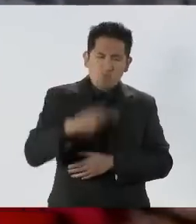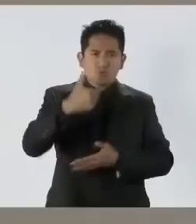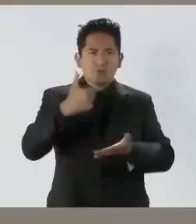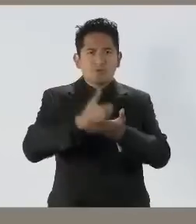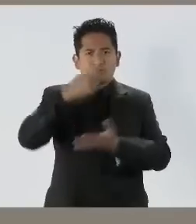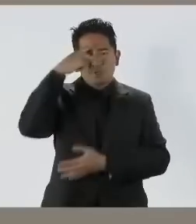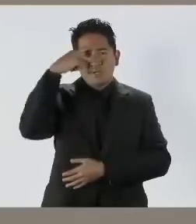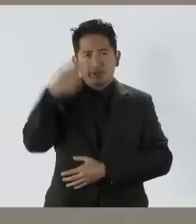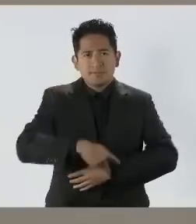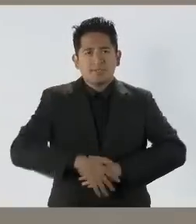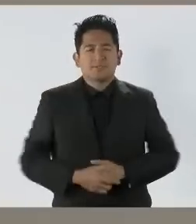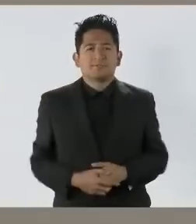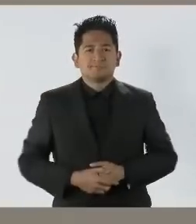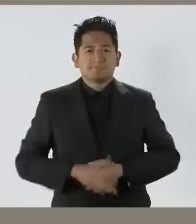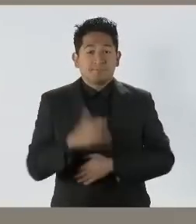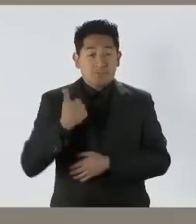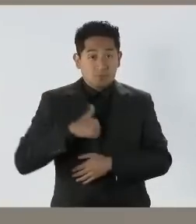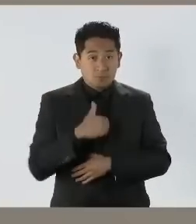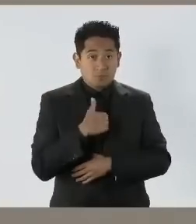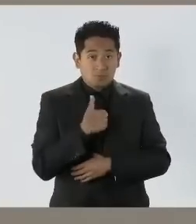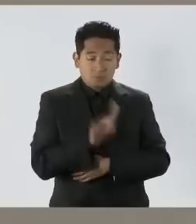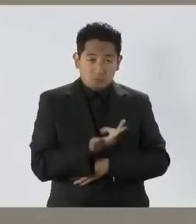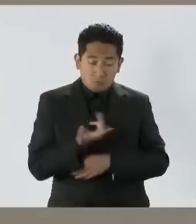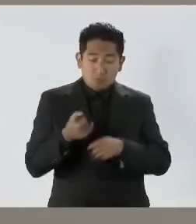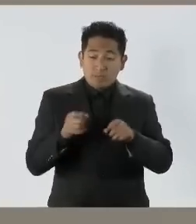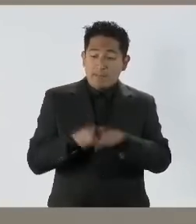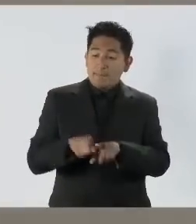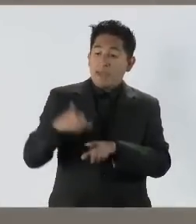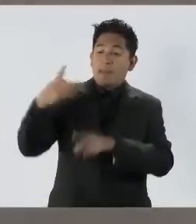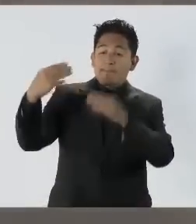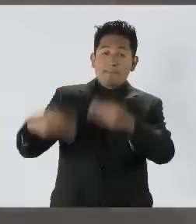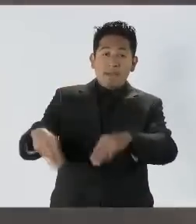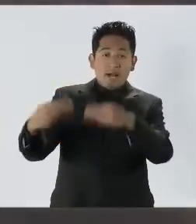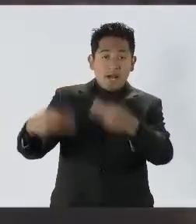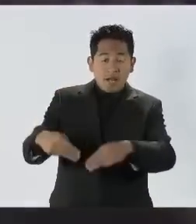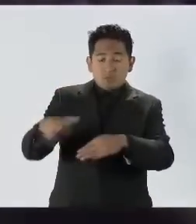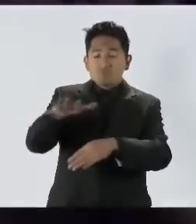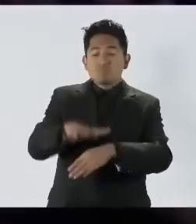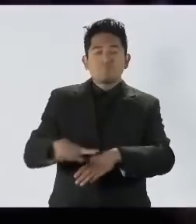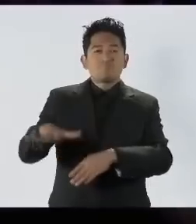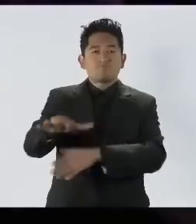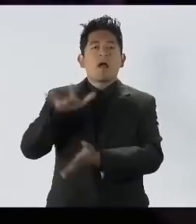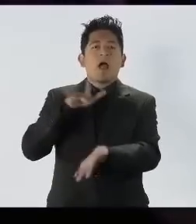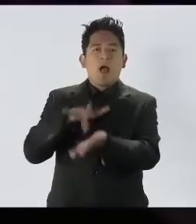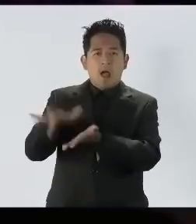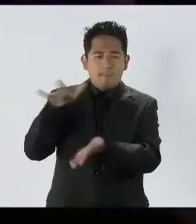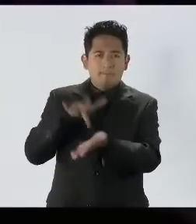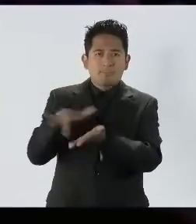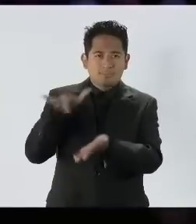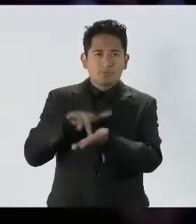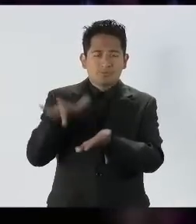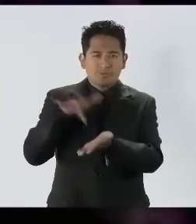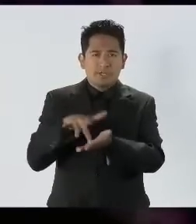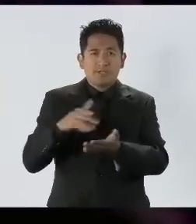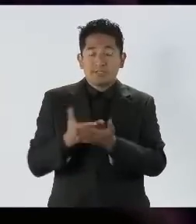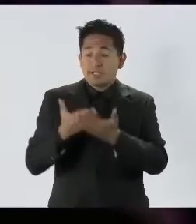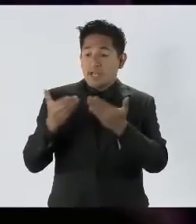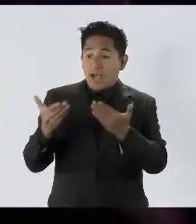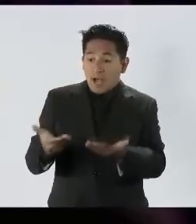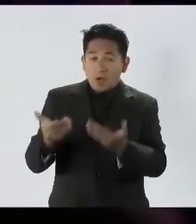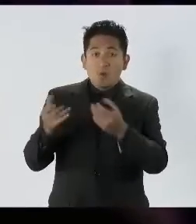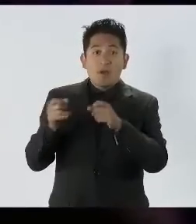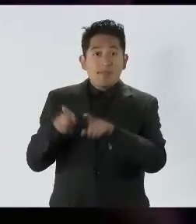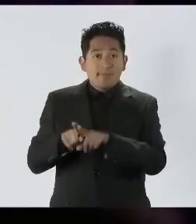Seguiremos apoyando a los mercados públicos Y también vamos a apoyar ahora a las que se conoce